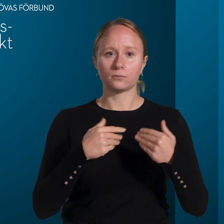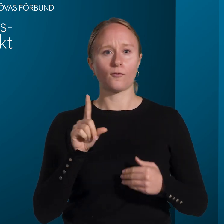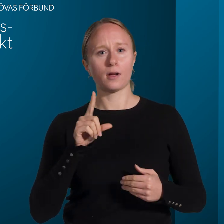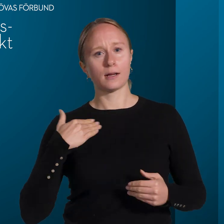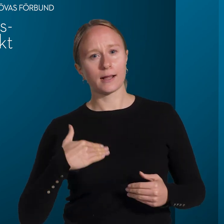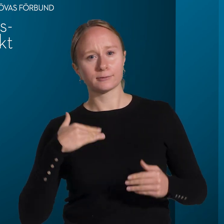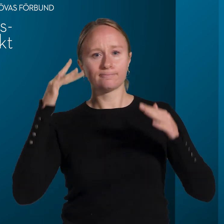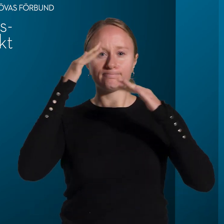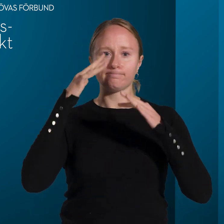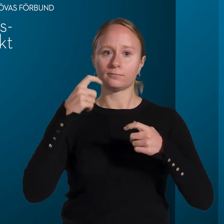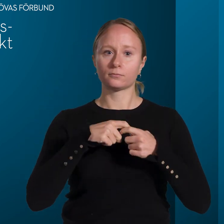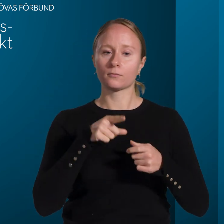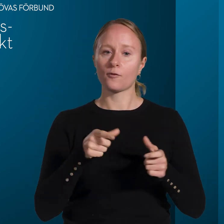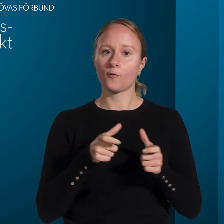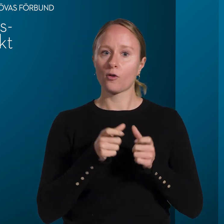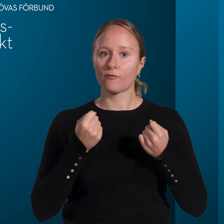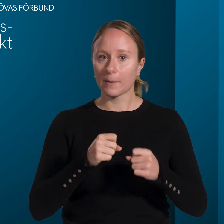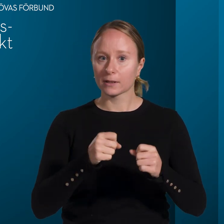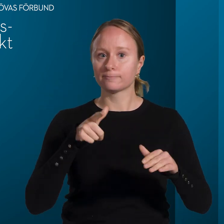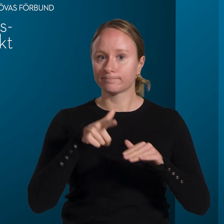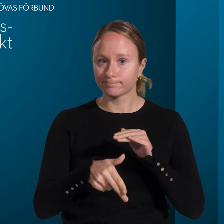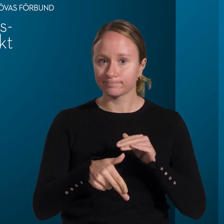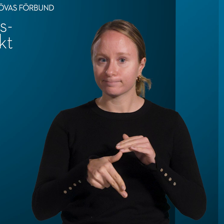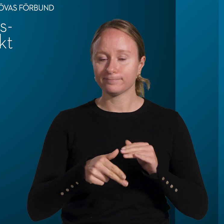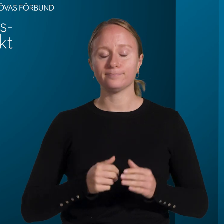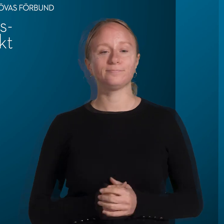och vilka känslor nedläggningen av föreningsverksamheten väcker.